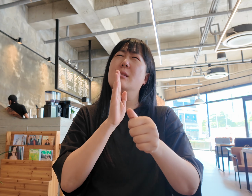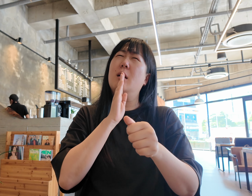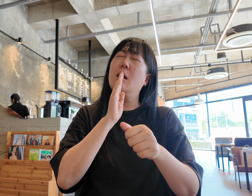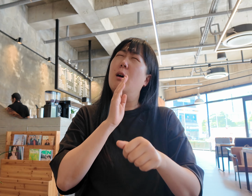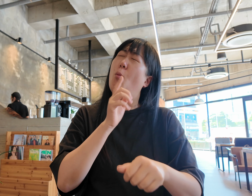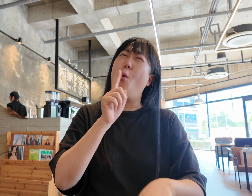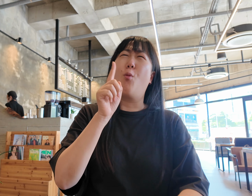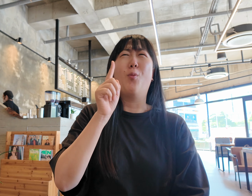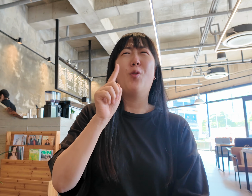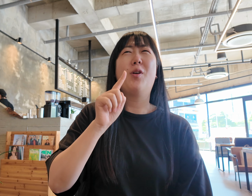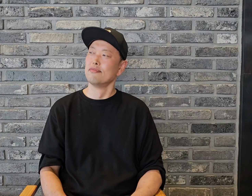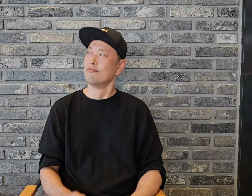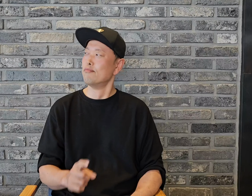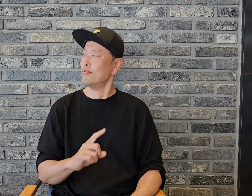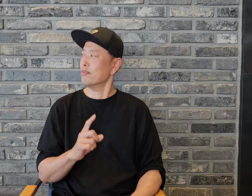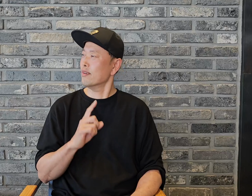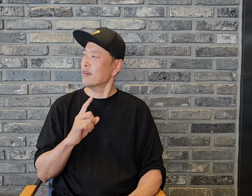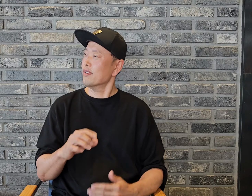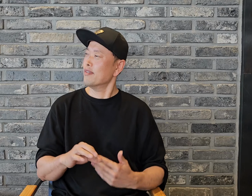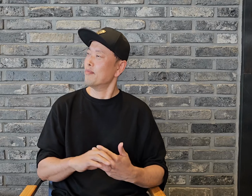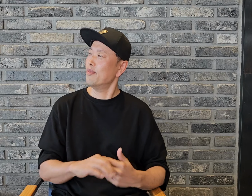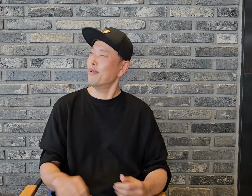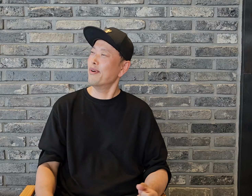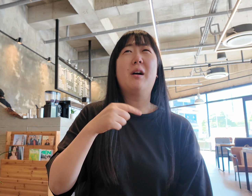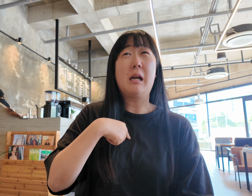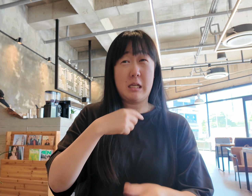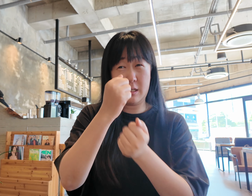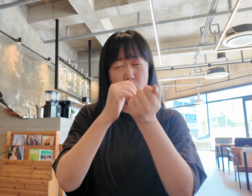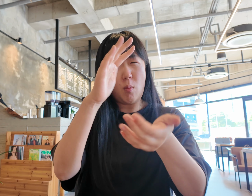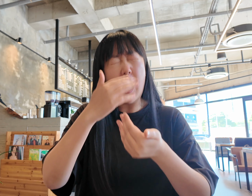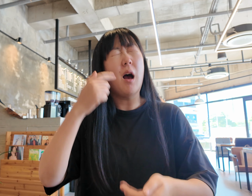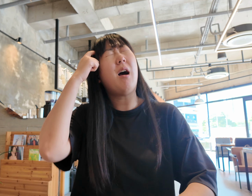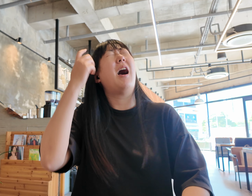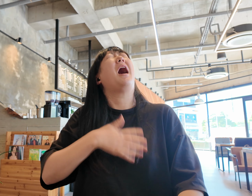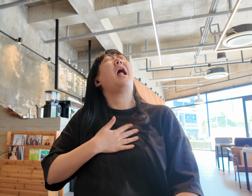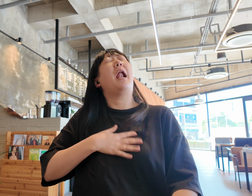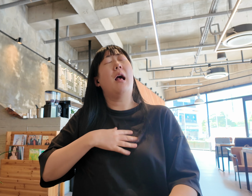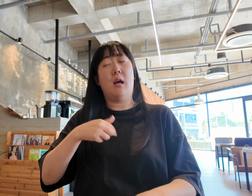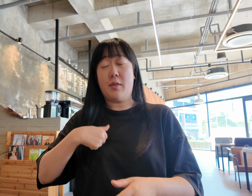Por favor... Que puede ser... Ya sé lo que me estás explicando en la cabeza.